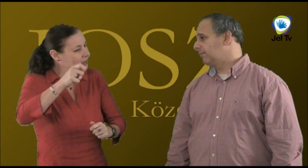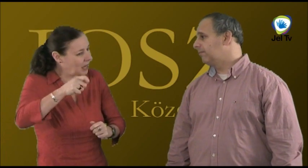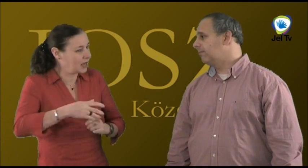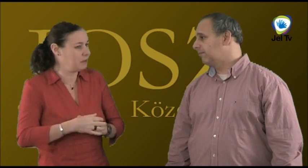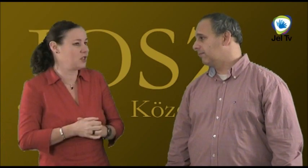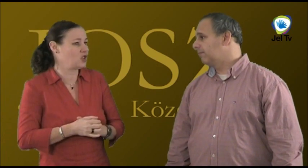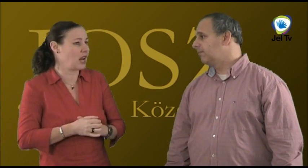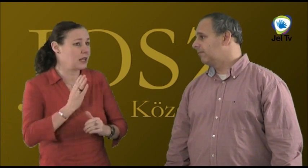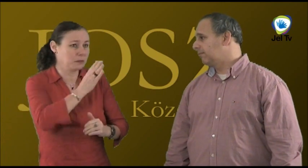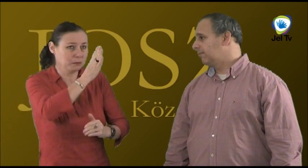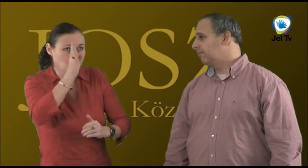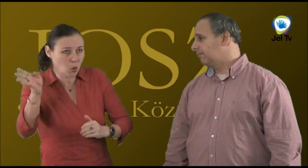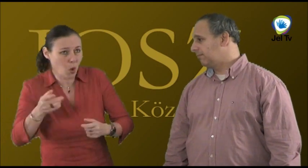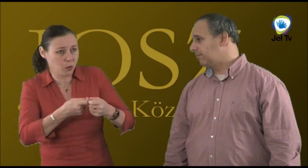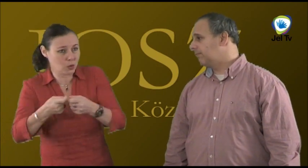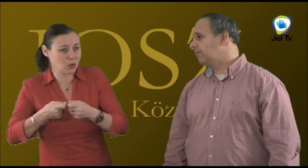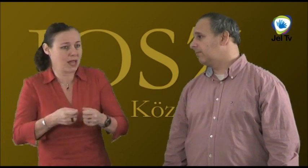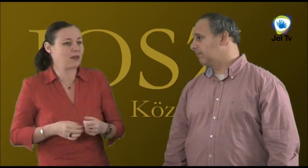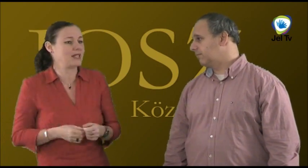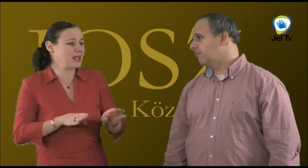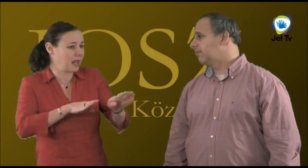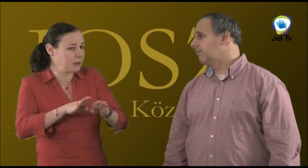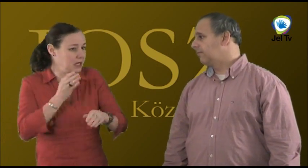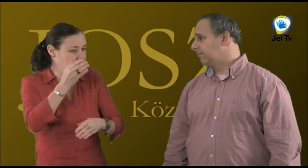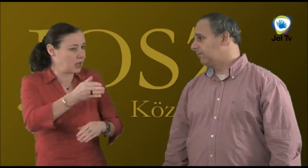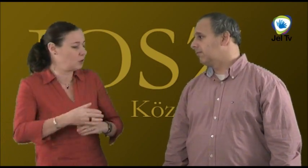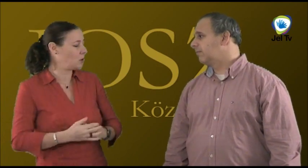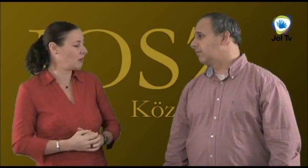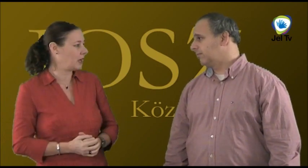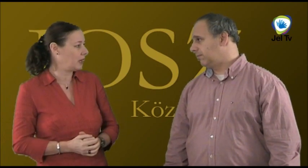az érdekképviselet, különböző szervezetek, minisztériumok felé is.